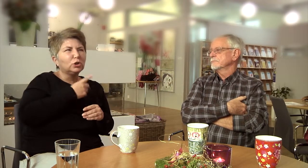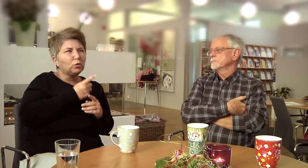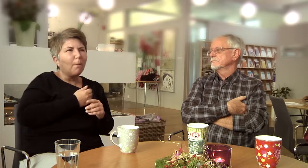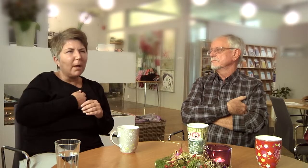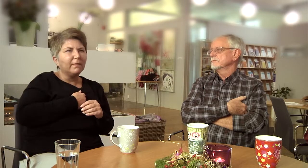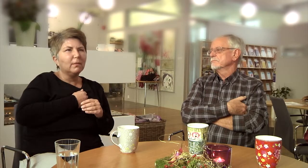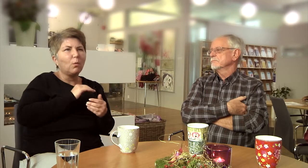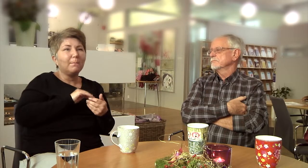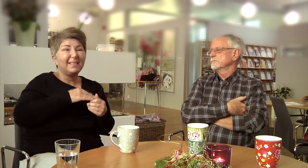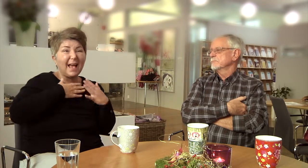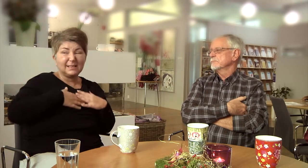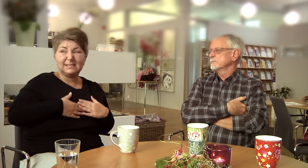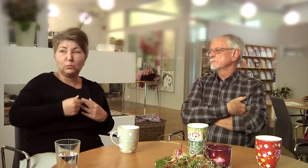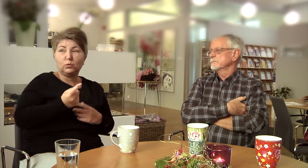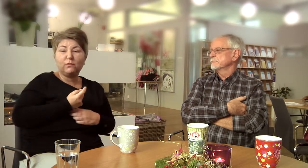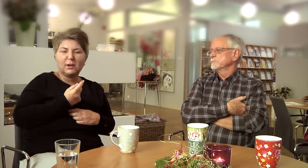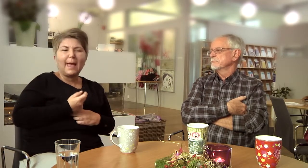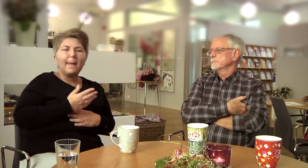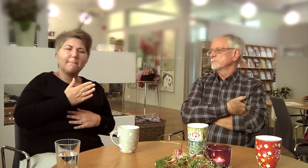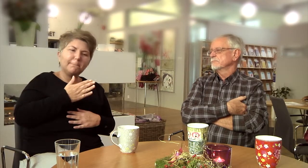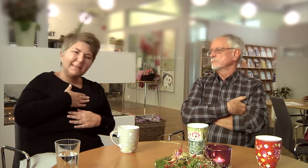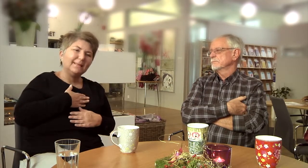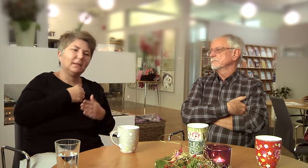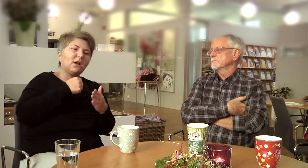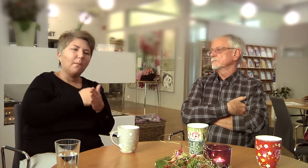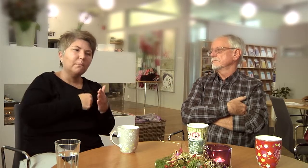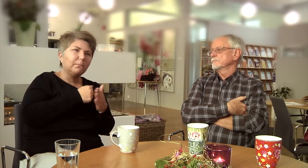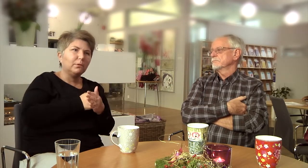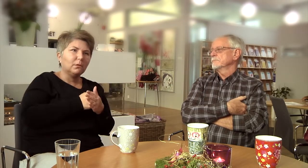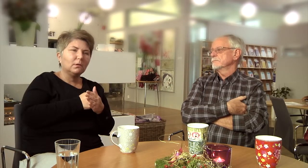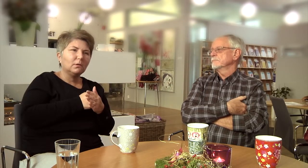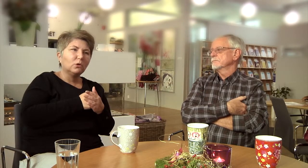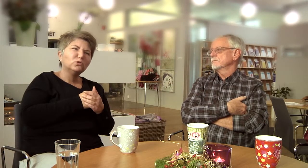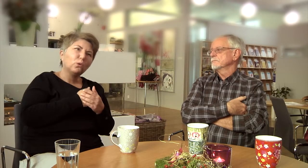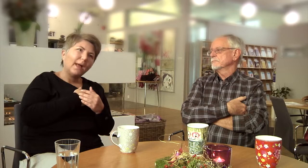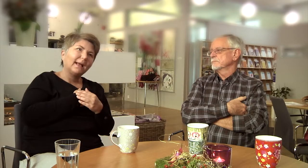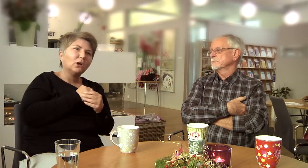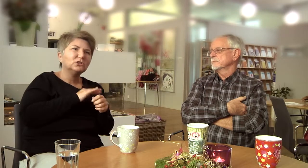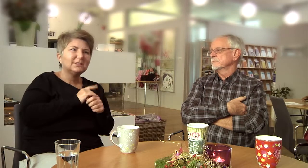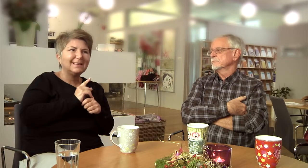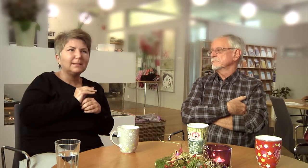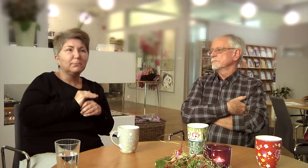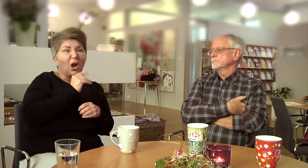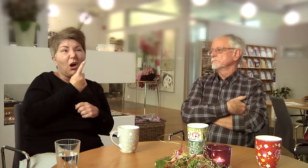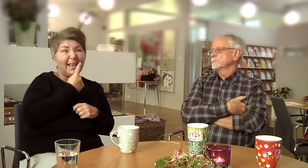Jeg føler likevel at sykdommen, min helse og mine utfordringer er min kamp.